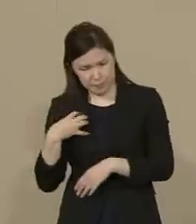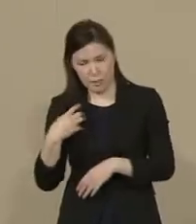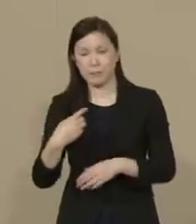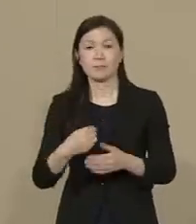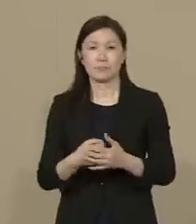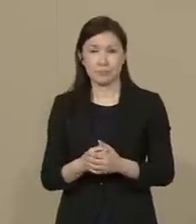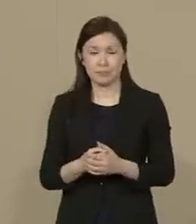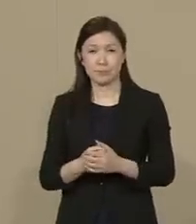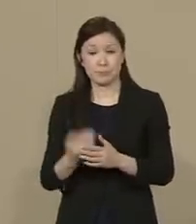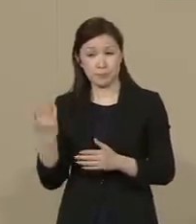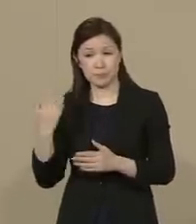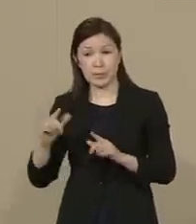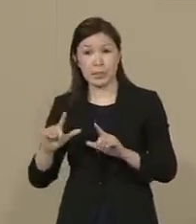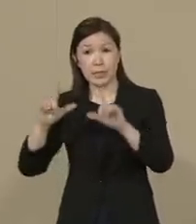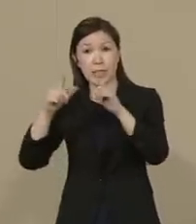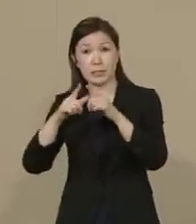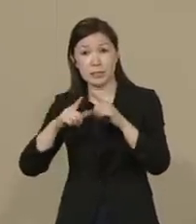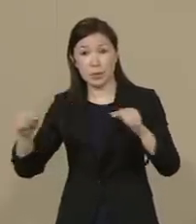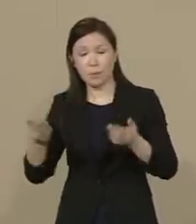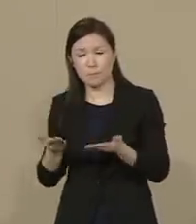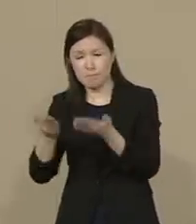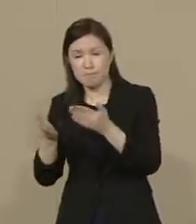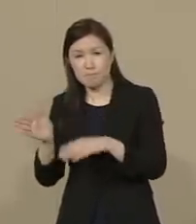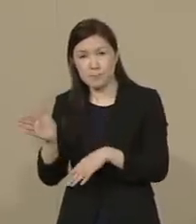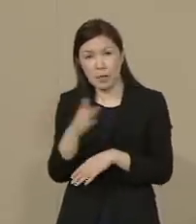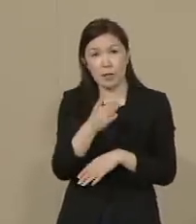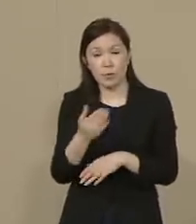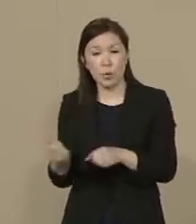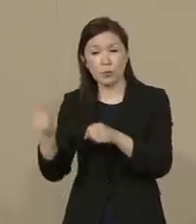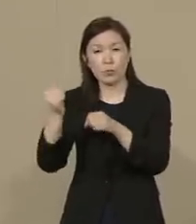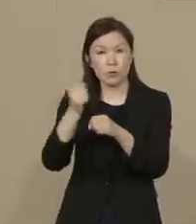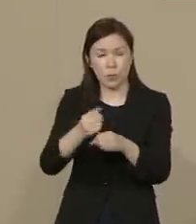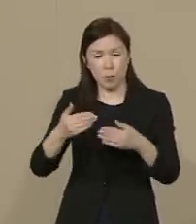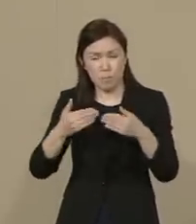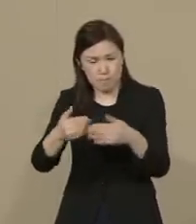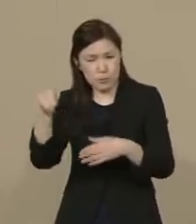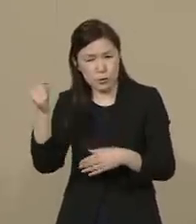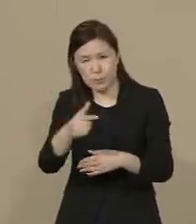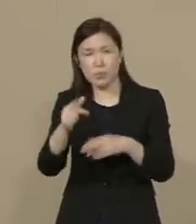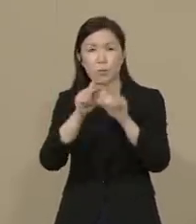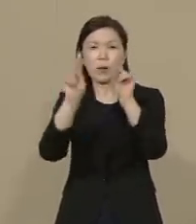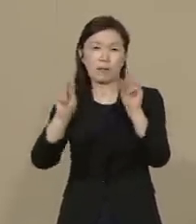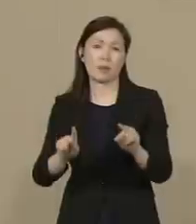東日本大震災からの 復興加速も最重要課題です